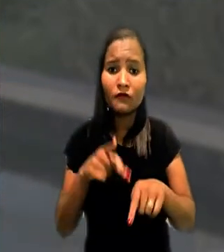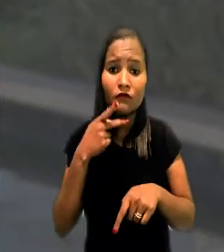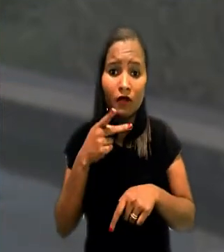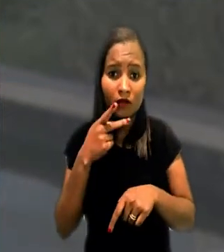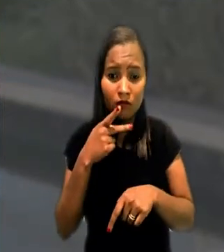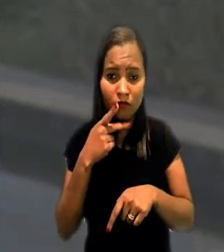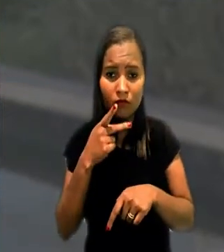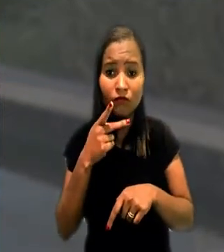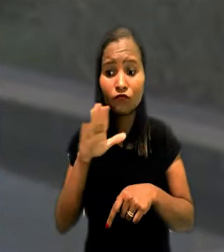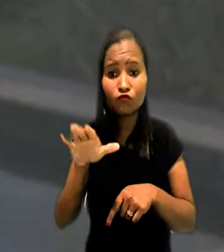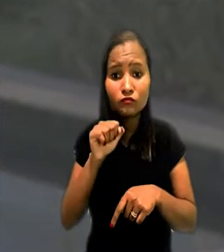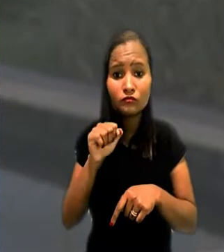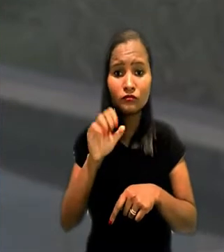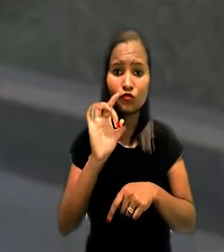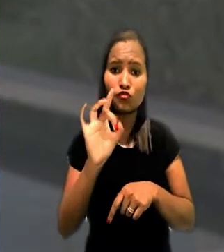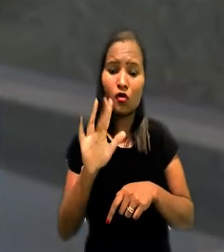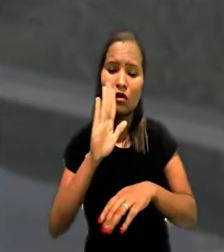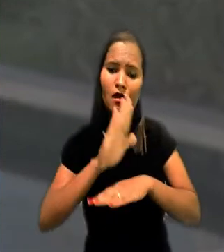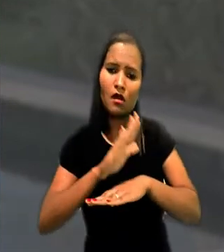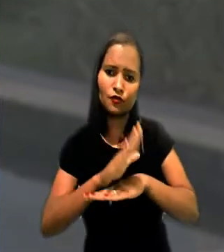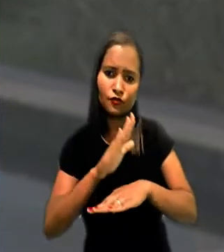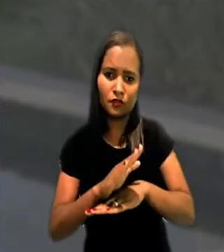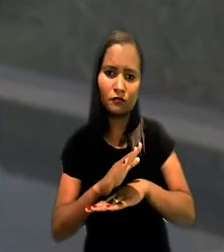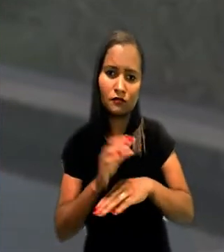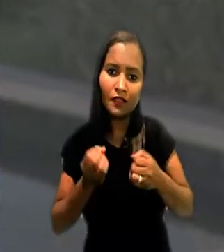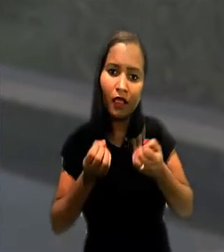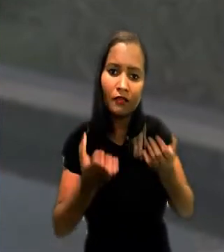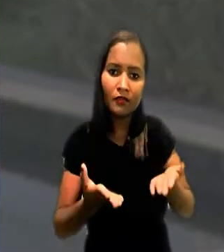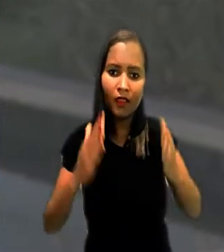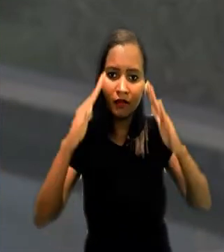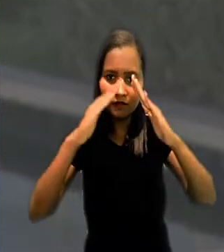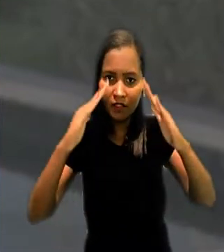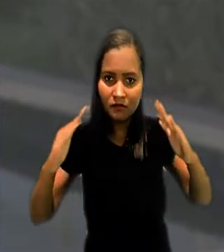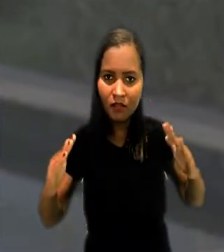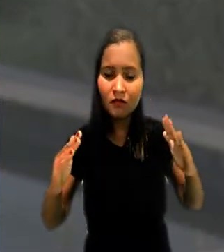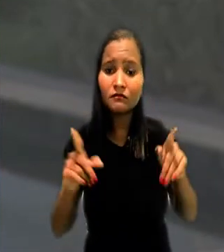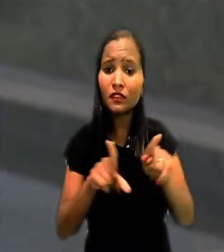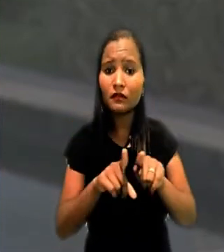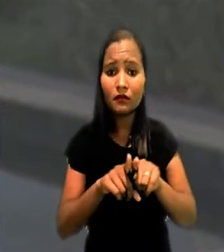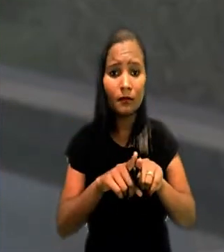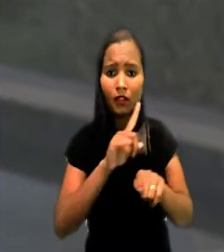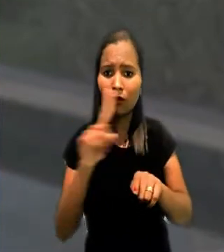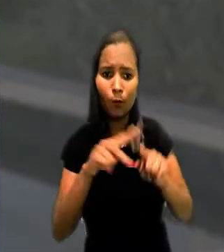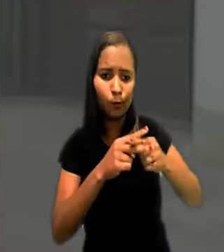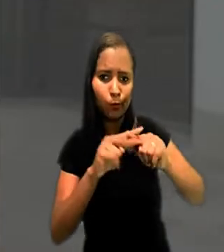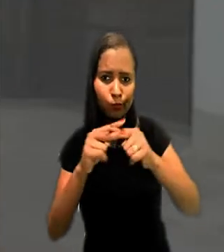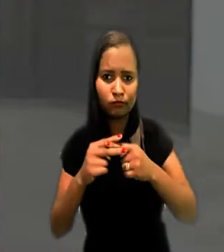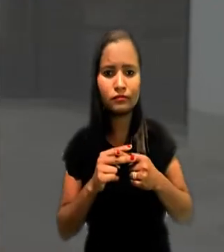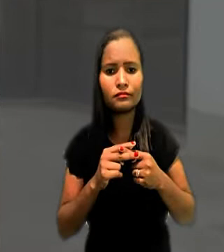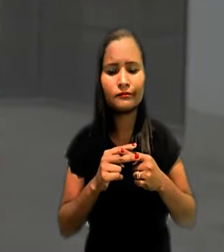ele foi chamado apenas para ajudar na entrega das telhas e não para fazer reparos.